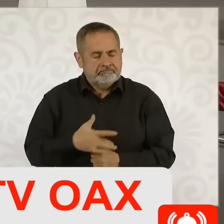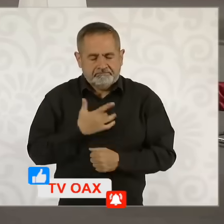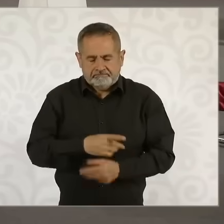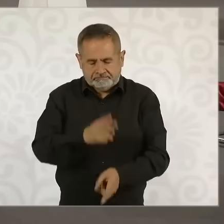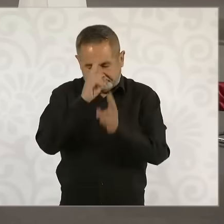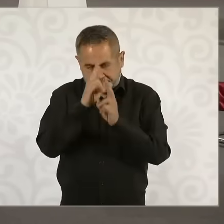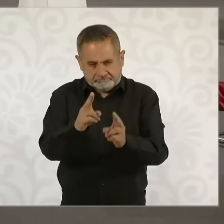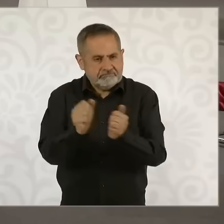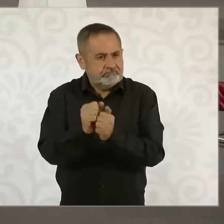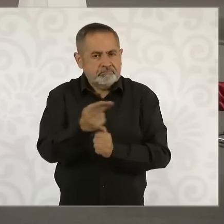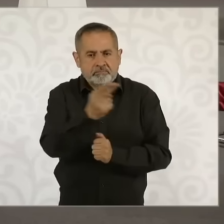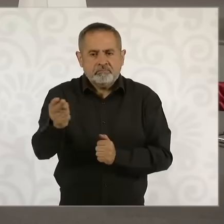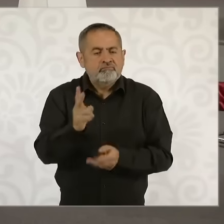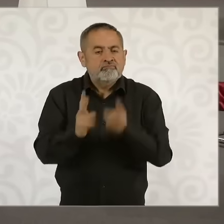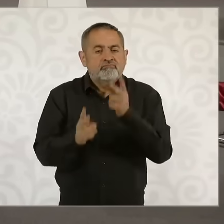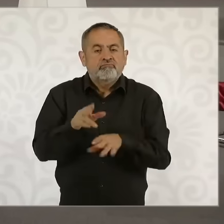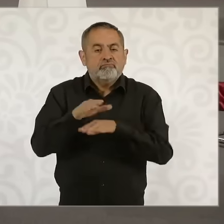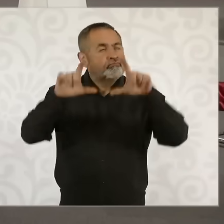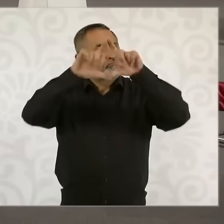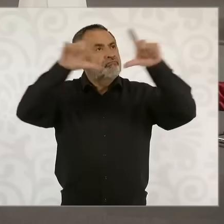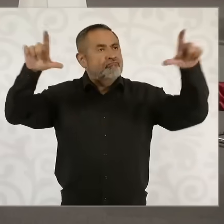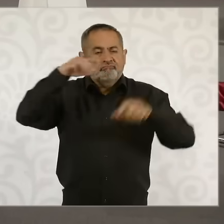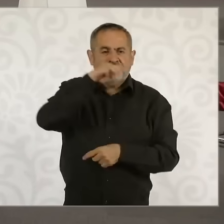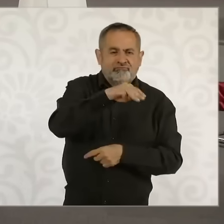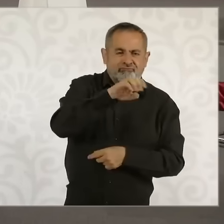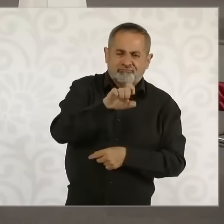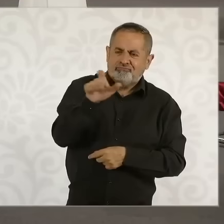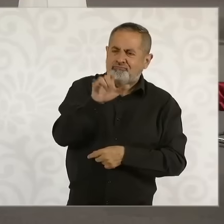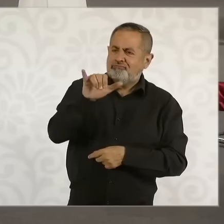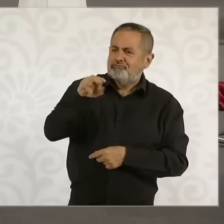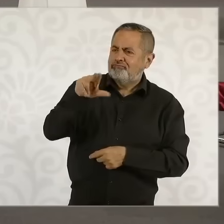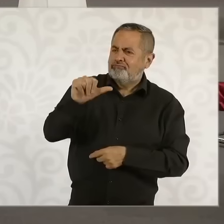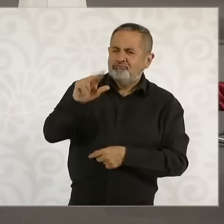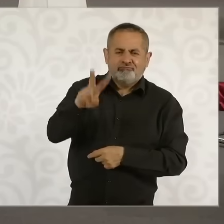con ustedes para hablar sobre mexicana, la línea del pueblo, que es orgullo y símbolo